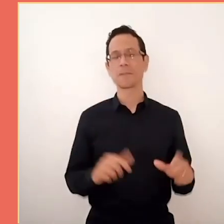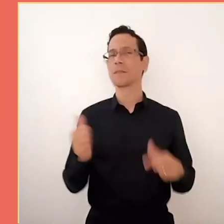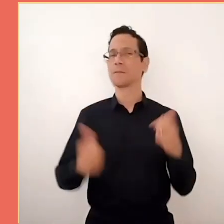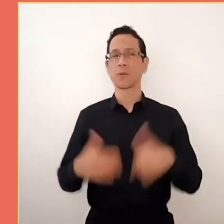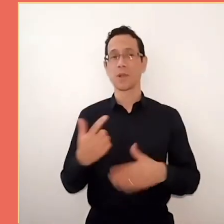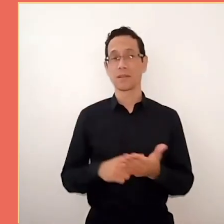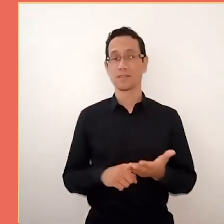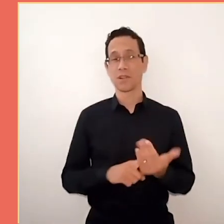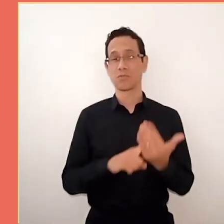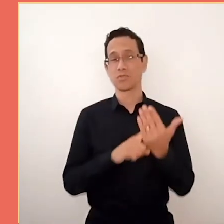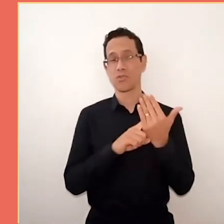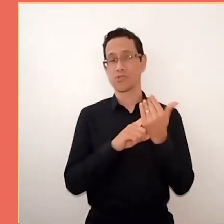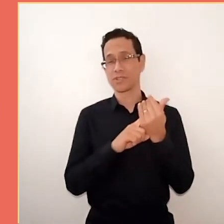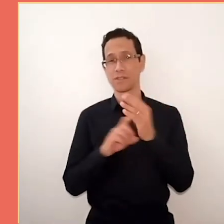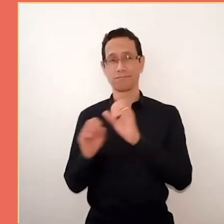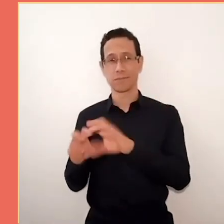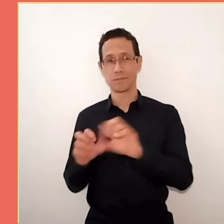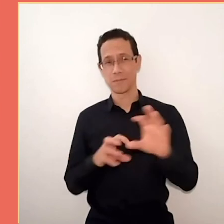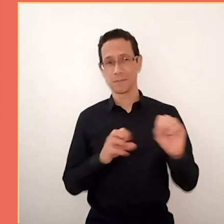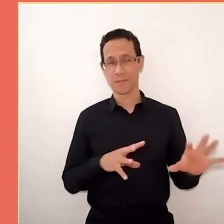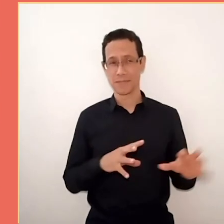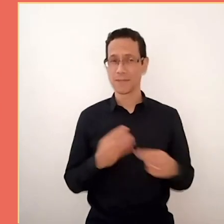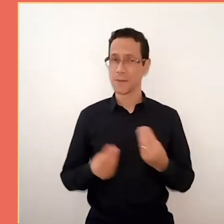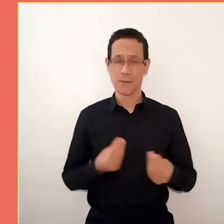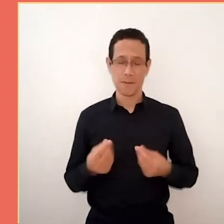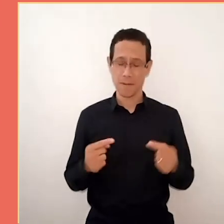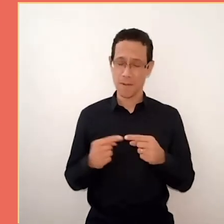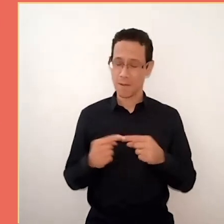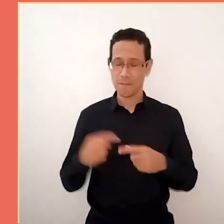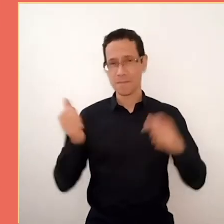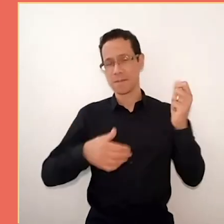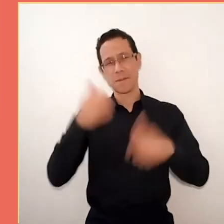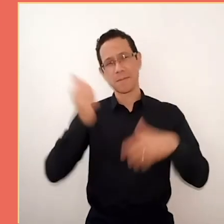acho que foi uma mesa que trouxe para gente pensar alguns…